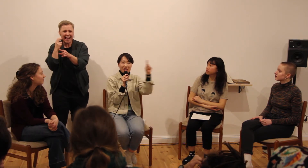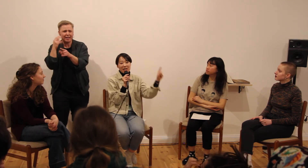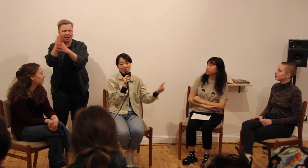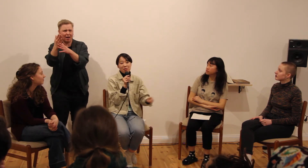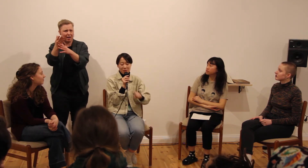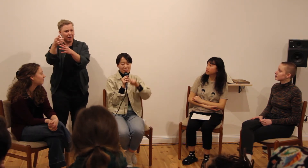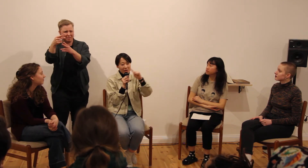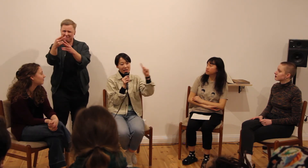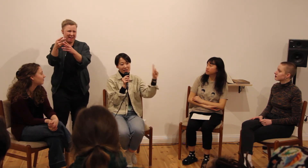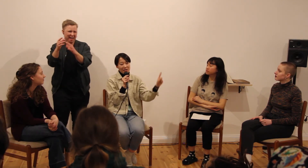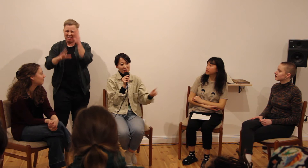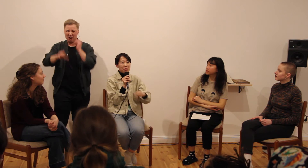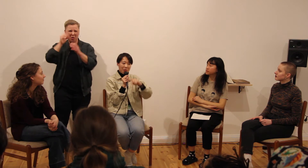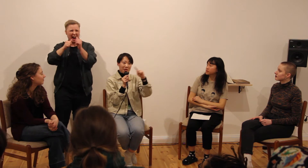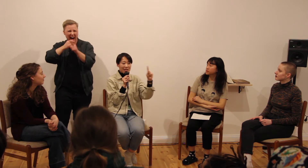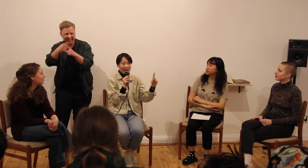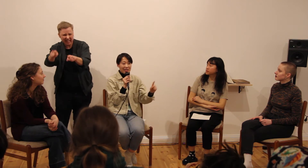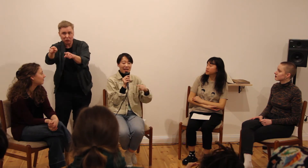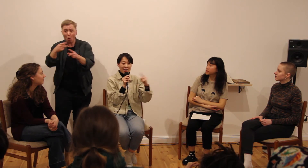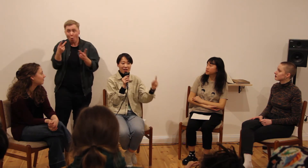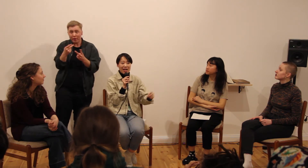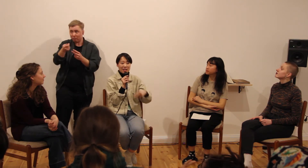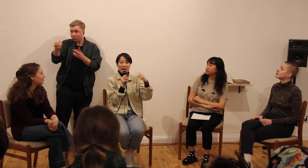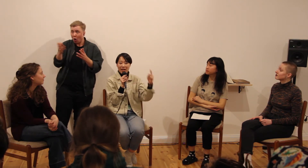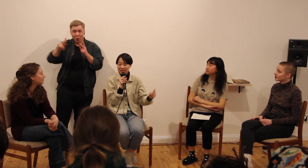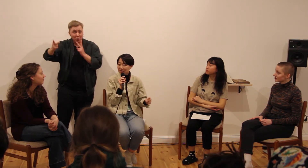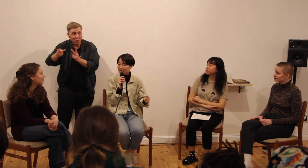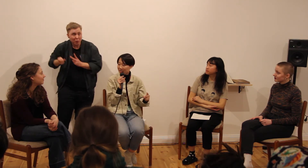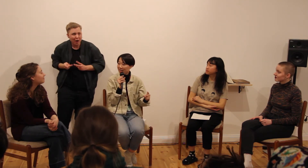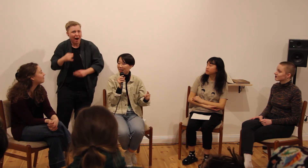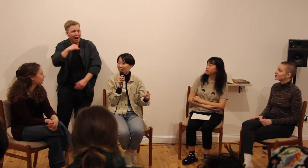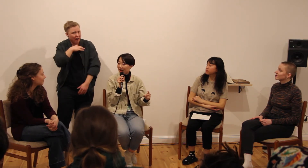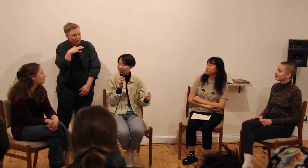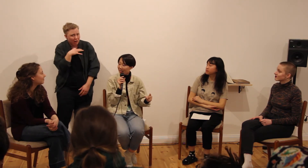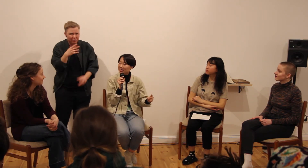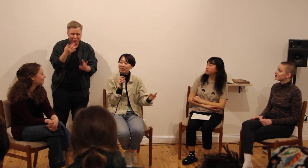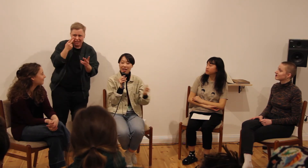Das war für mich ein Wendepunkt, wo ich meine Identität erkannte.